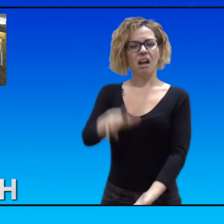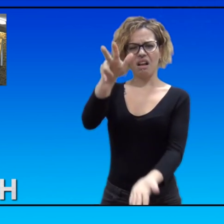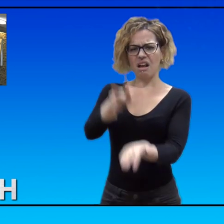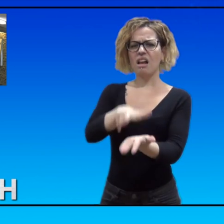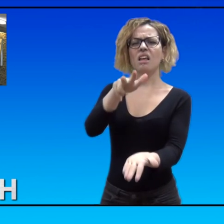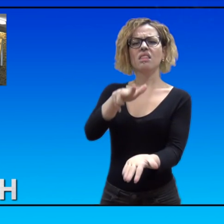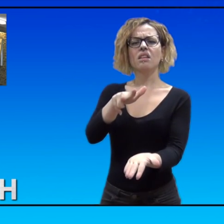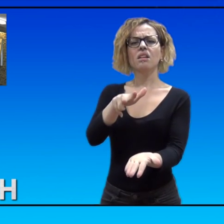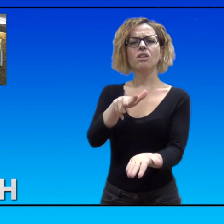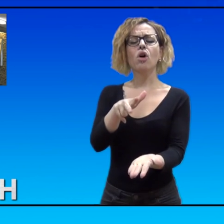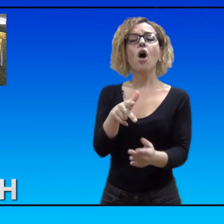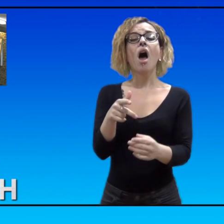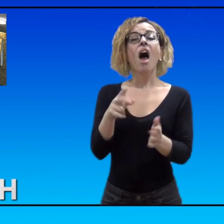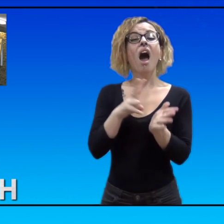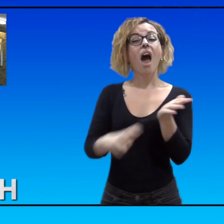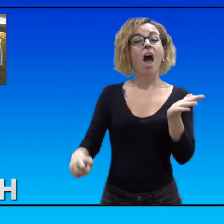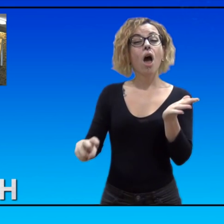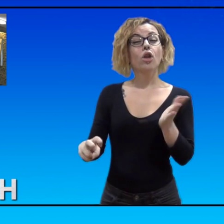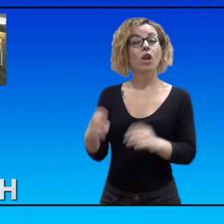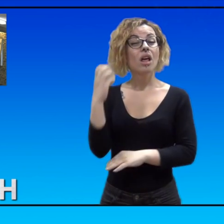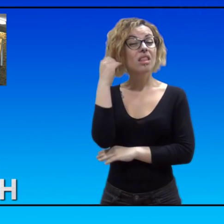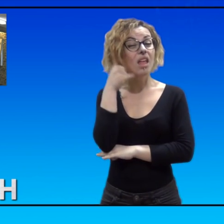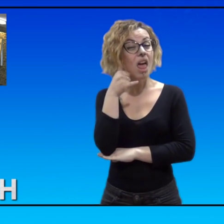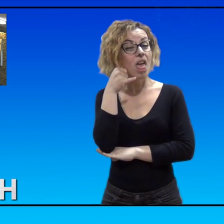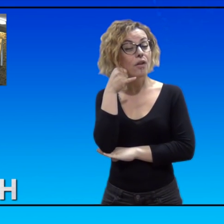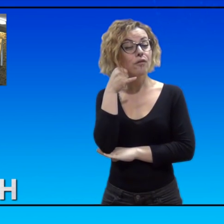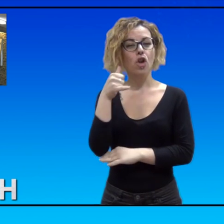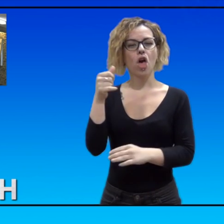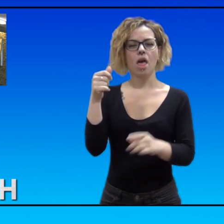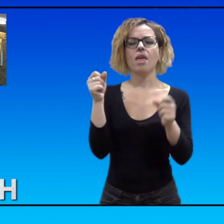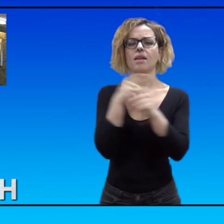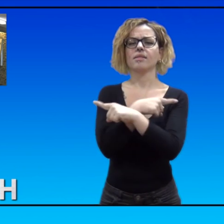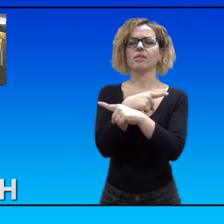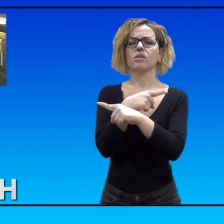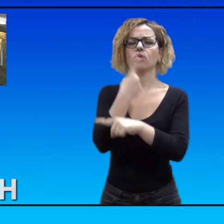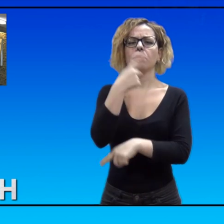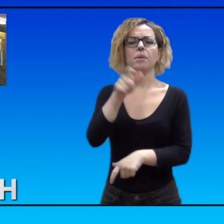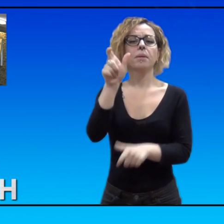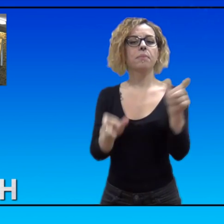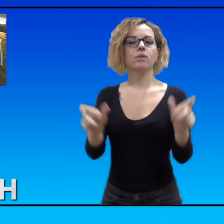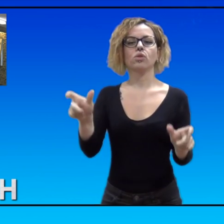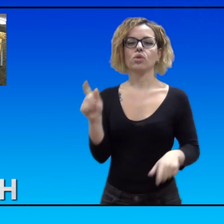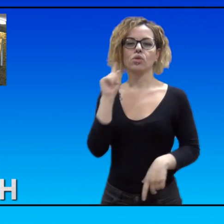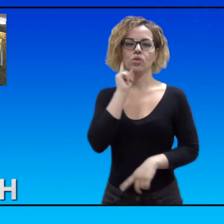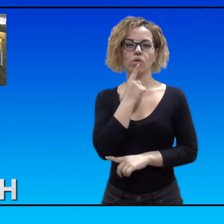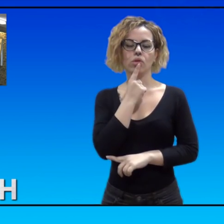e la garanzia di esenzione dal pagamento del canone di abbonamento al servizio telefonico.